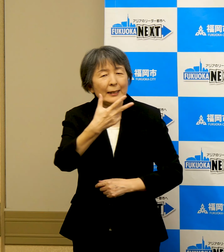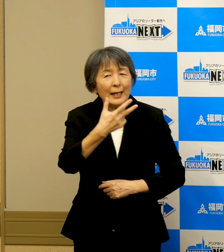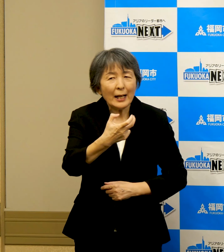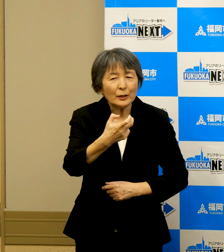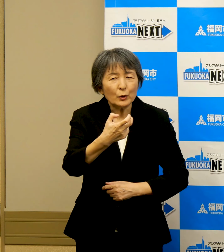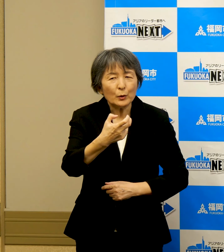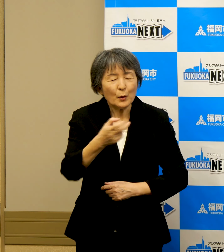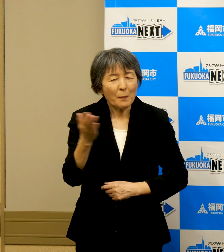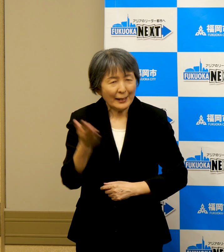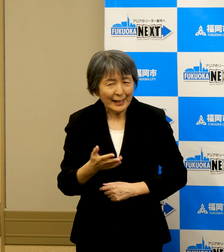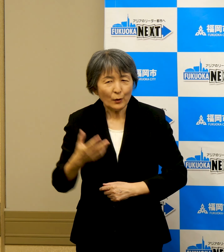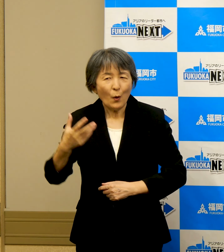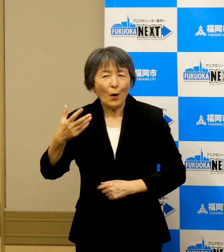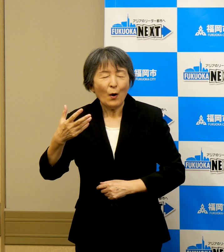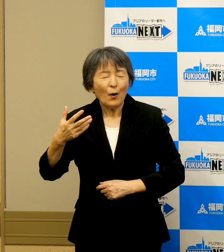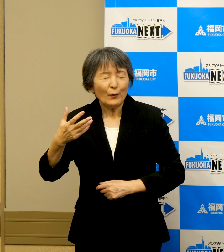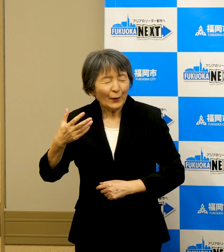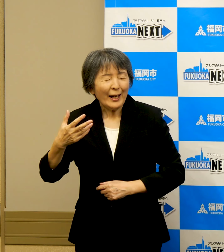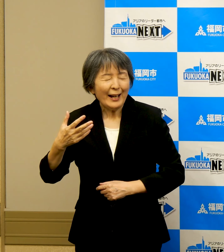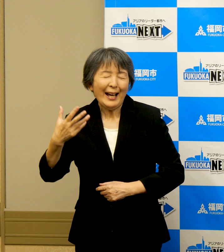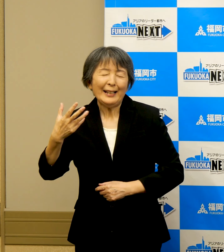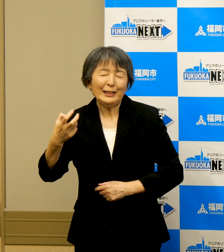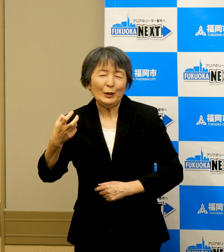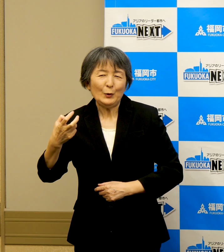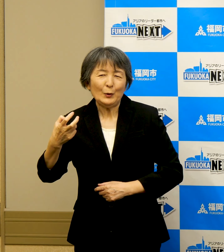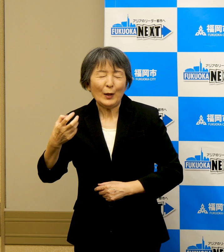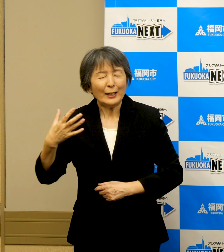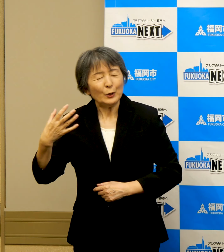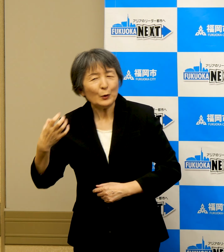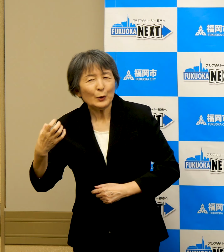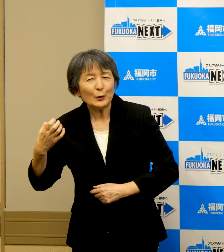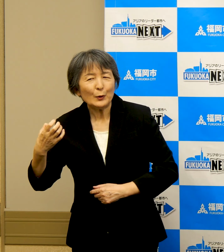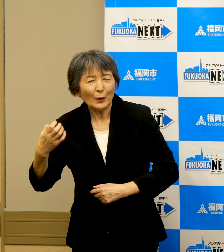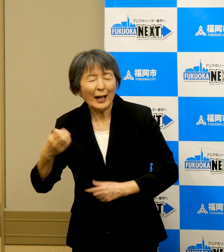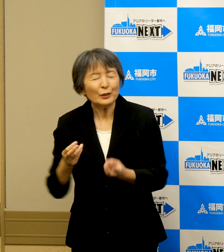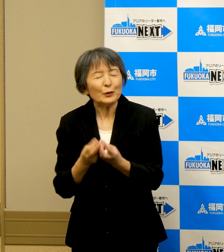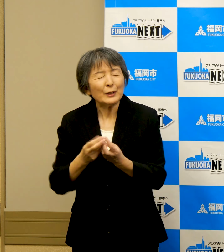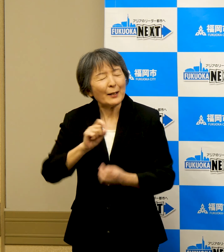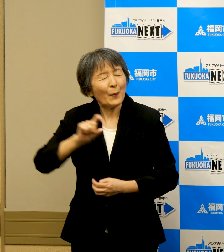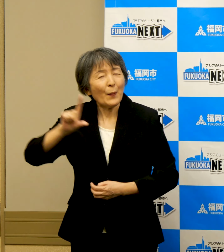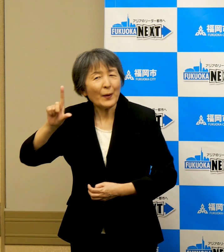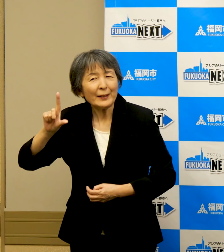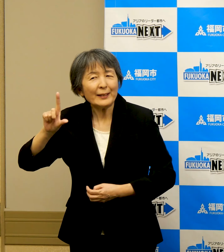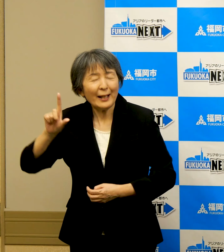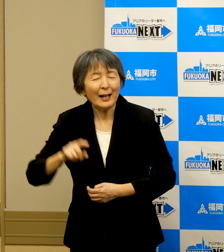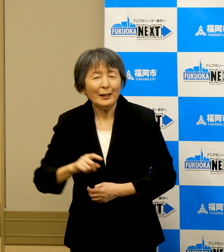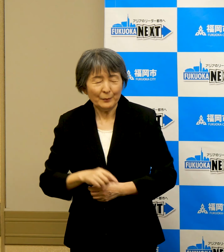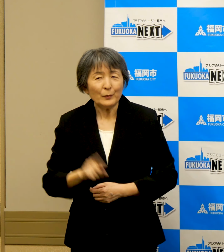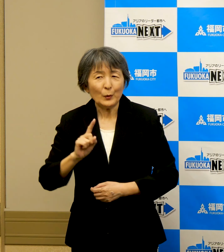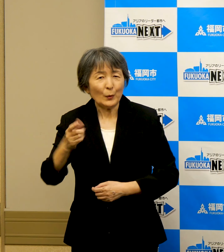もうちょい80とか90近づいてきたら 具体的な数字はなかなか見えてこないんですけど そういうイメージなんですか